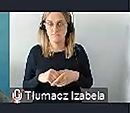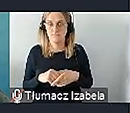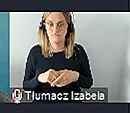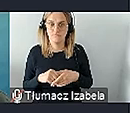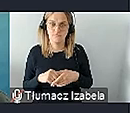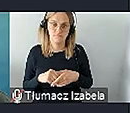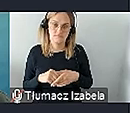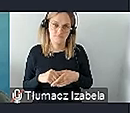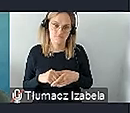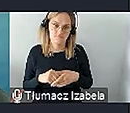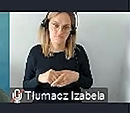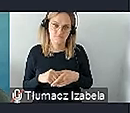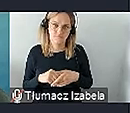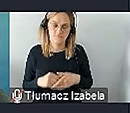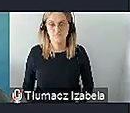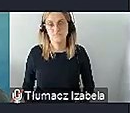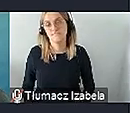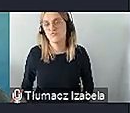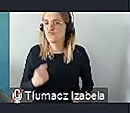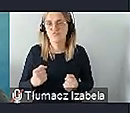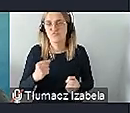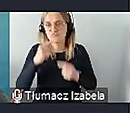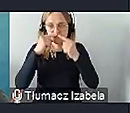To miał być dziobek, a wyszła smutna minka. No trudno.